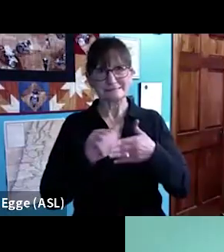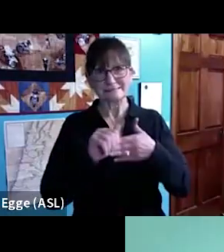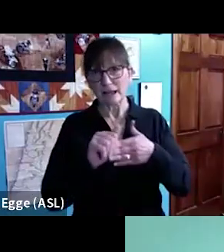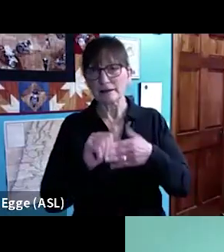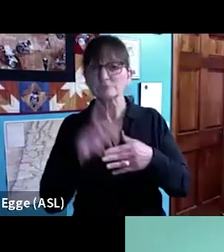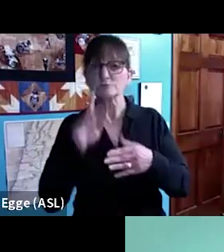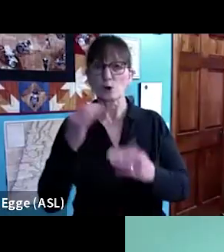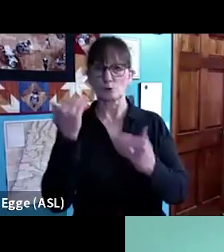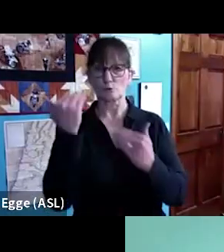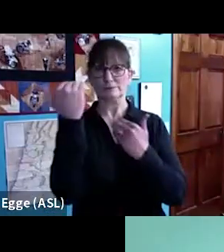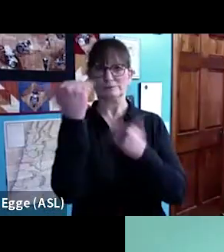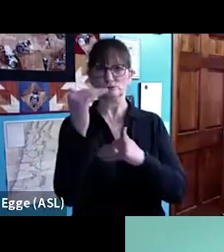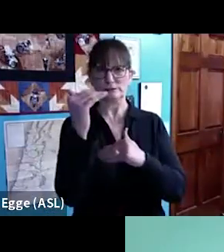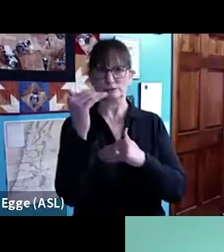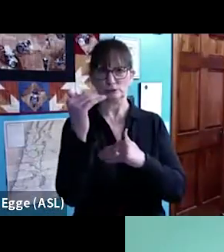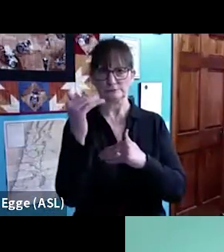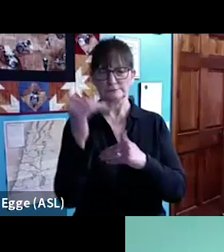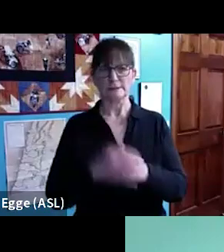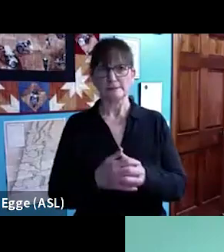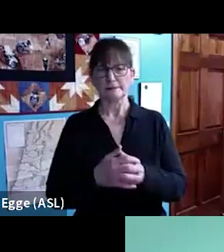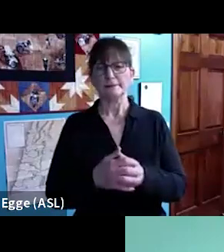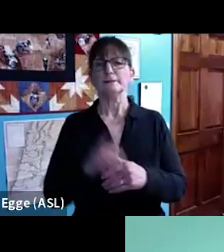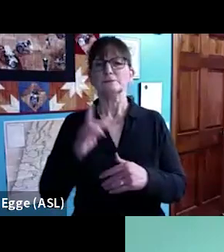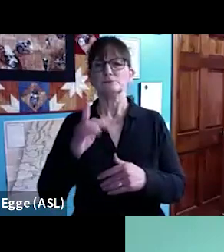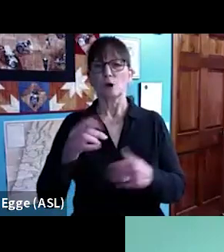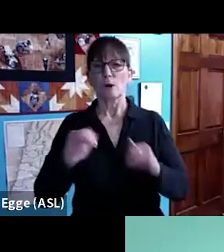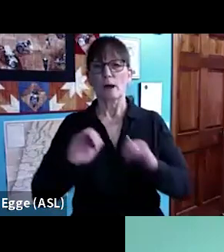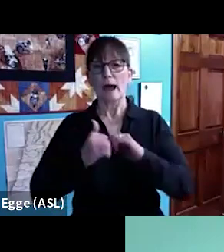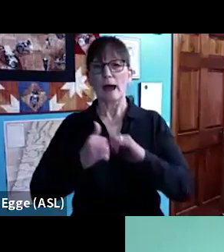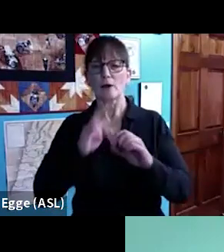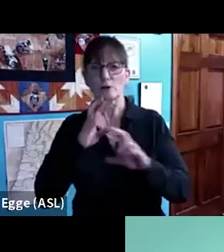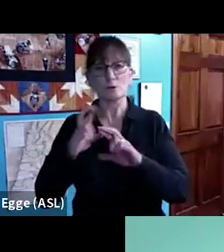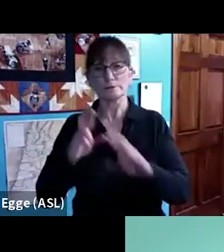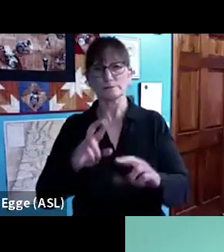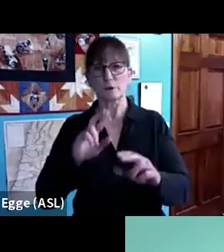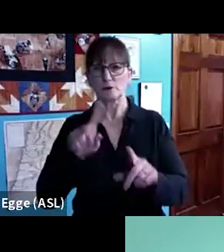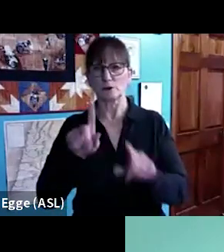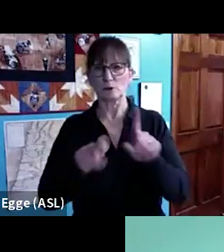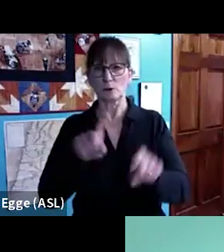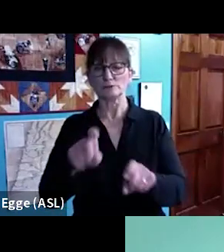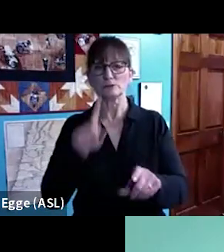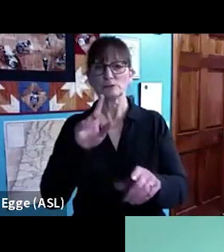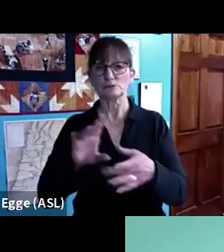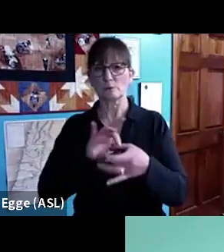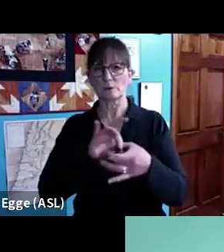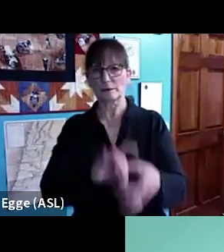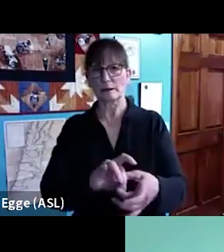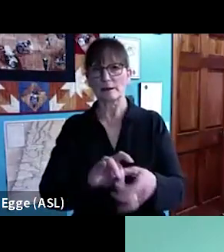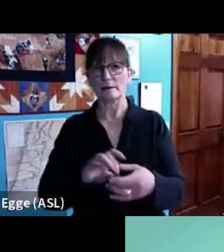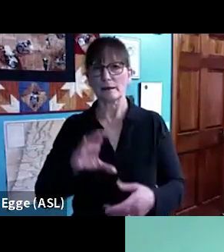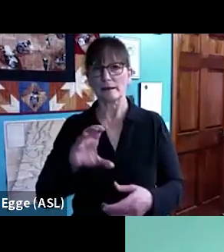esto es todo lo que haces. Te pagan para ayudar a las personas con sus solicitudes de discapacidad. Pero sabemos que muchos de ustedes